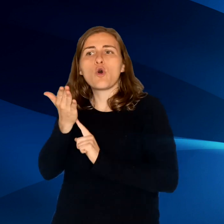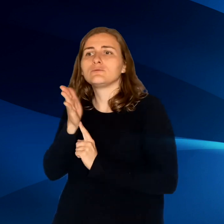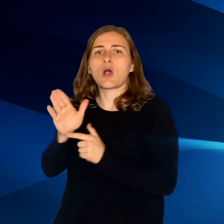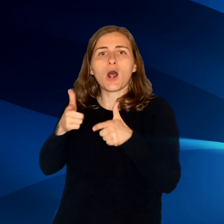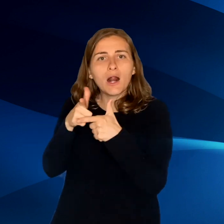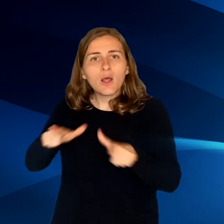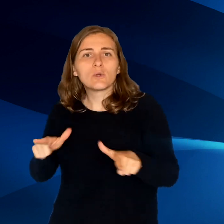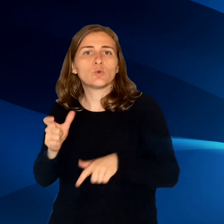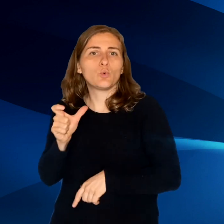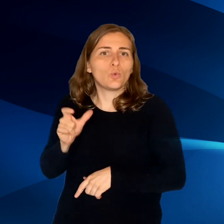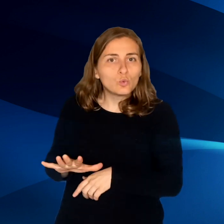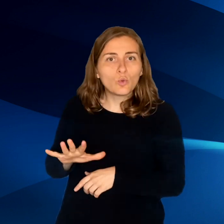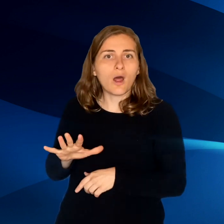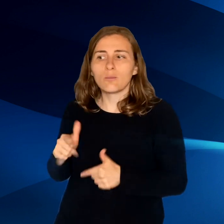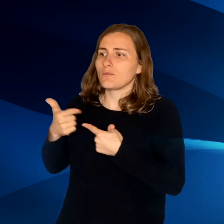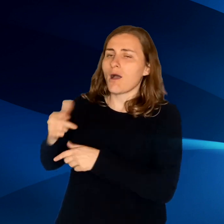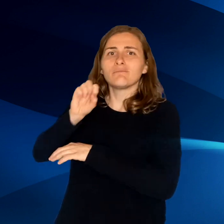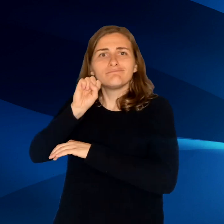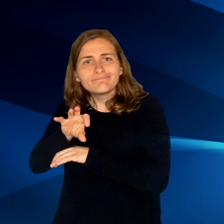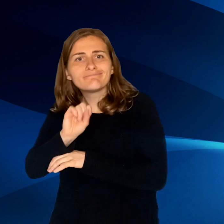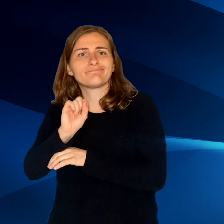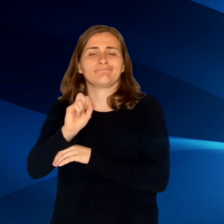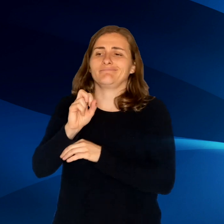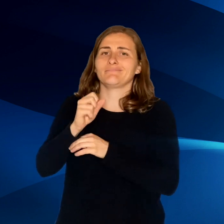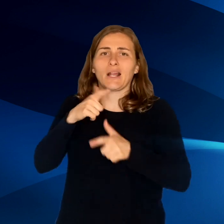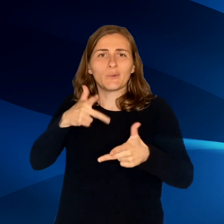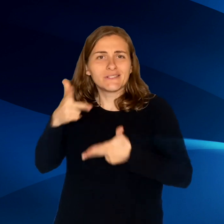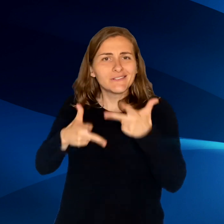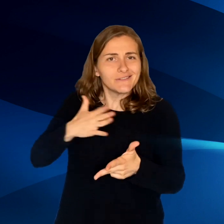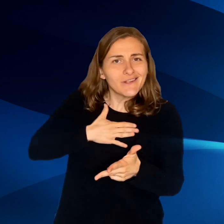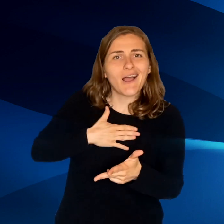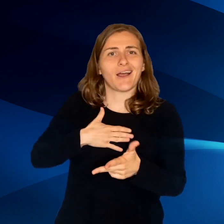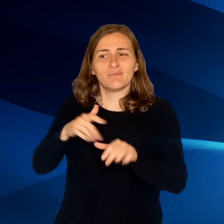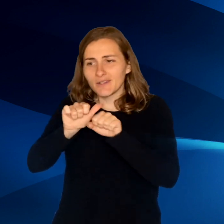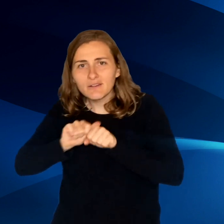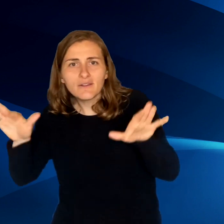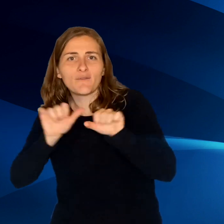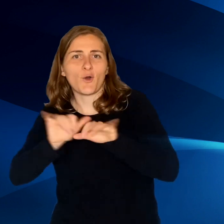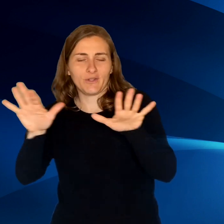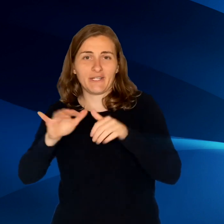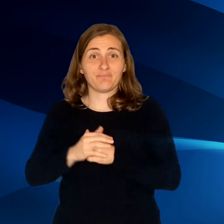affinché diventino dei modelli linguistico-culturali di riferimento, anche mediante l'avvio di specifici corsi di formazione,